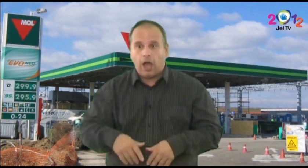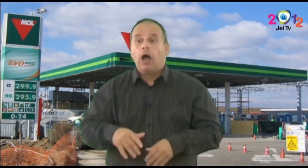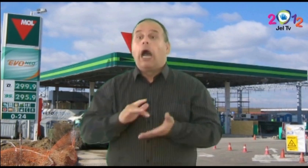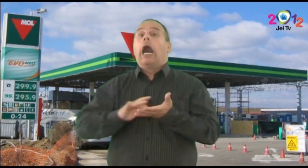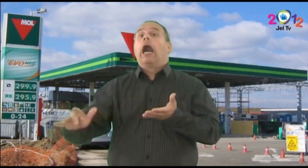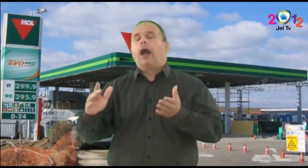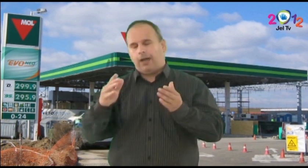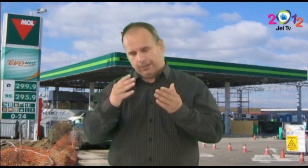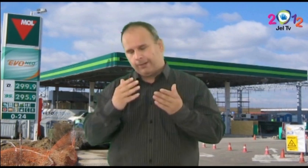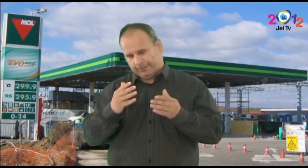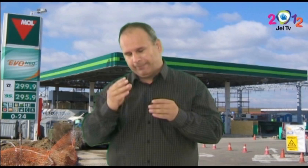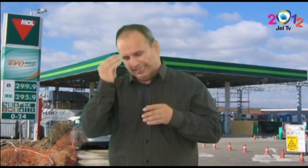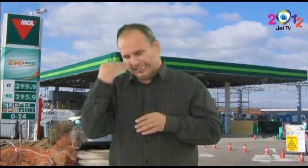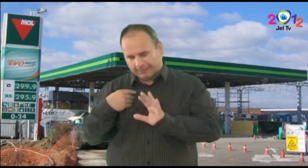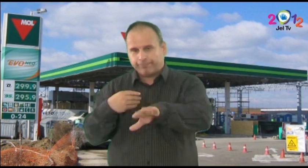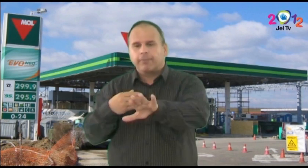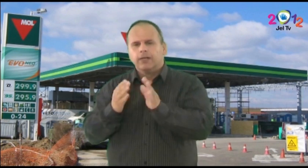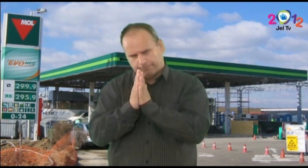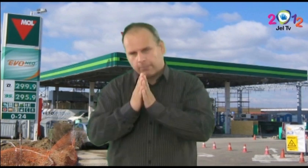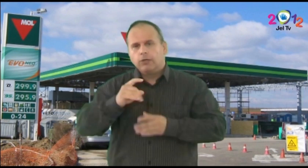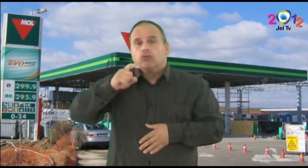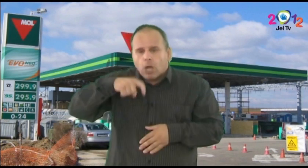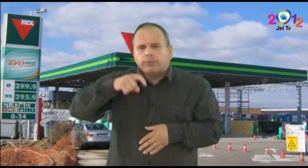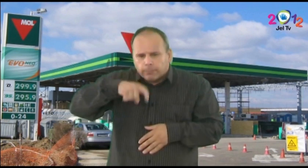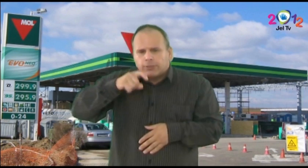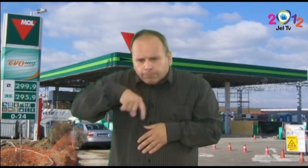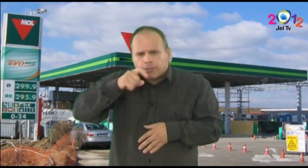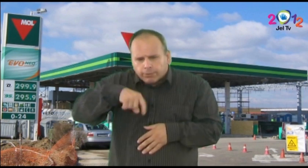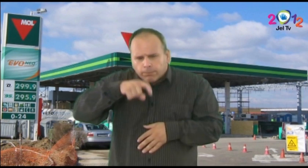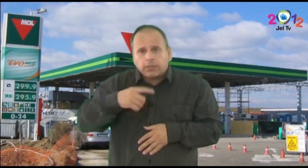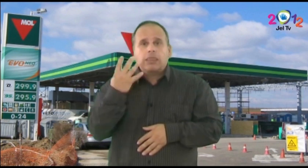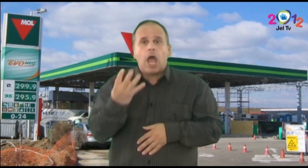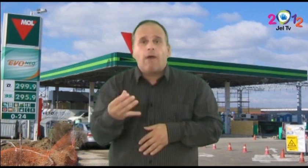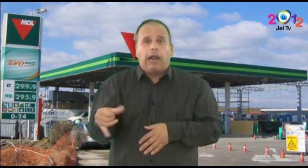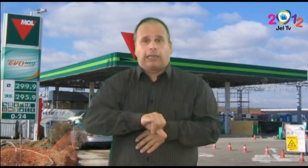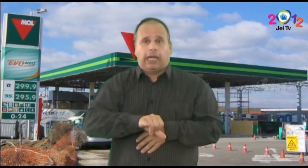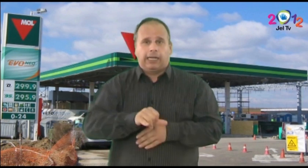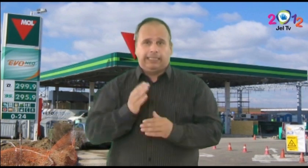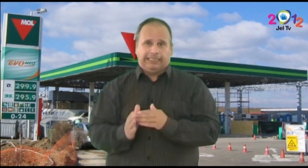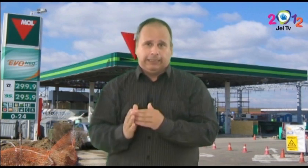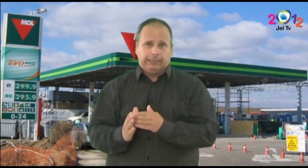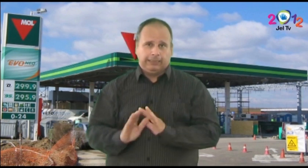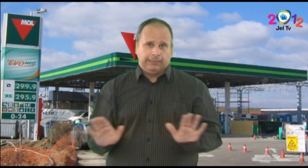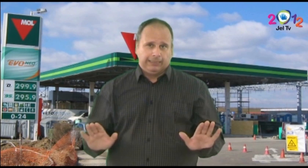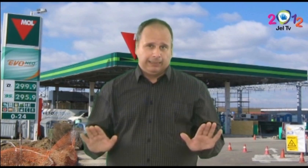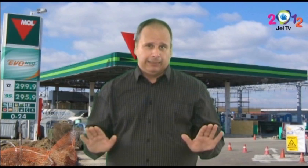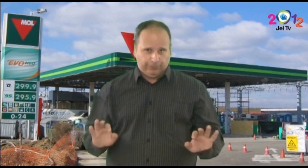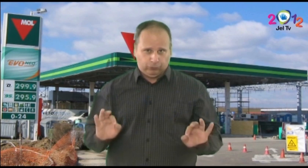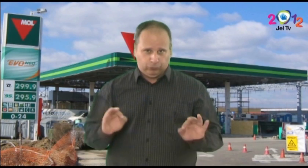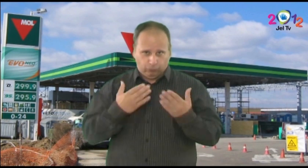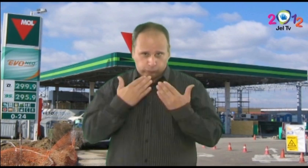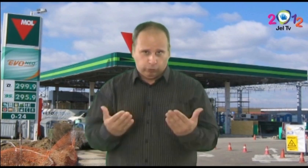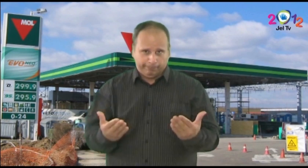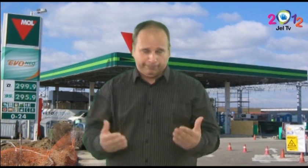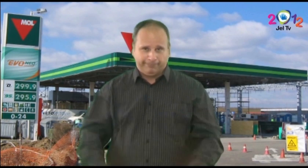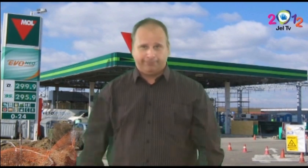Ingyen? Értem, köszönöm, mondom, akkor cseppekben kérem a benzint 40 literig…